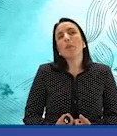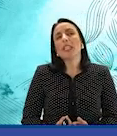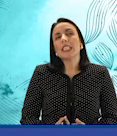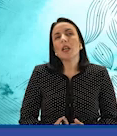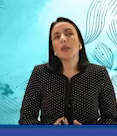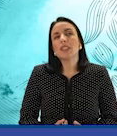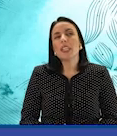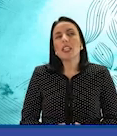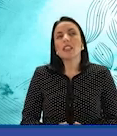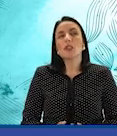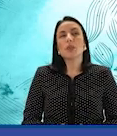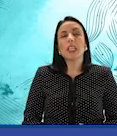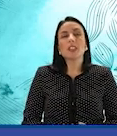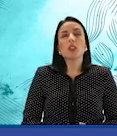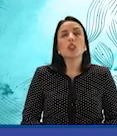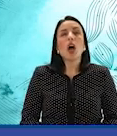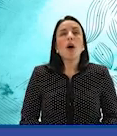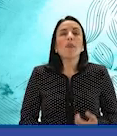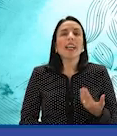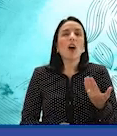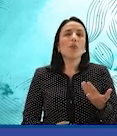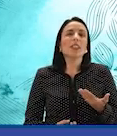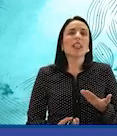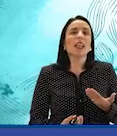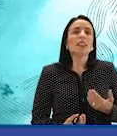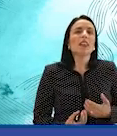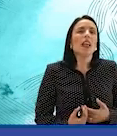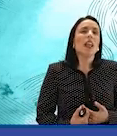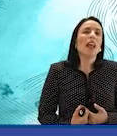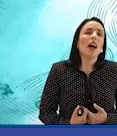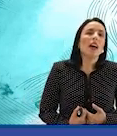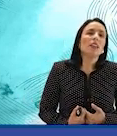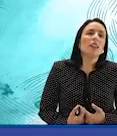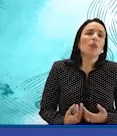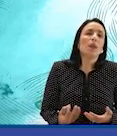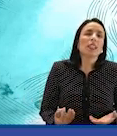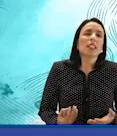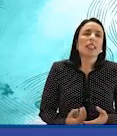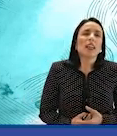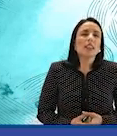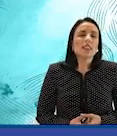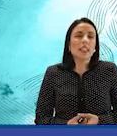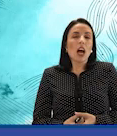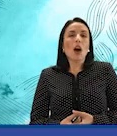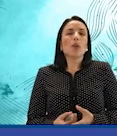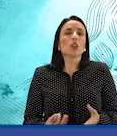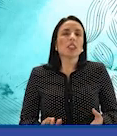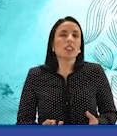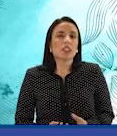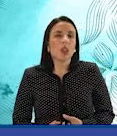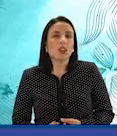la partida de materiales y suministros para aumentar la partida de amortización